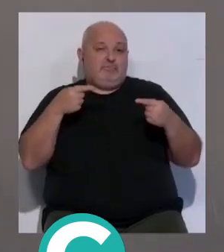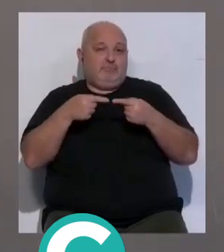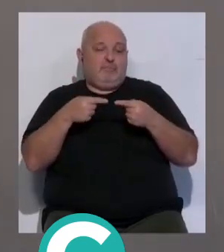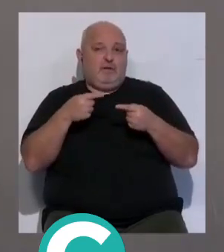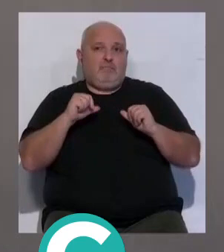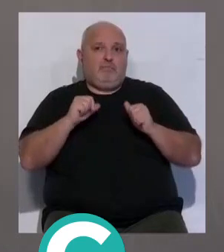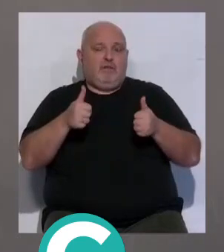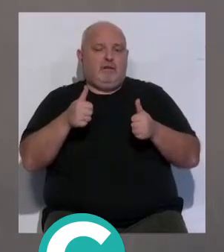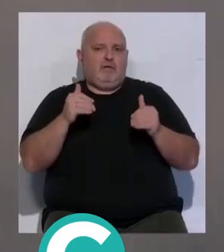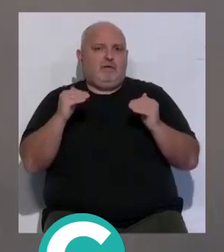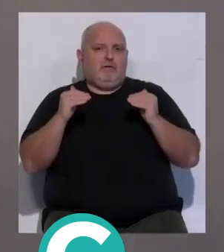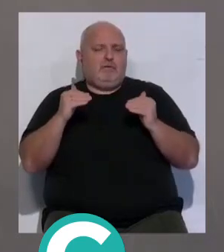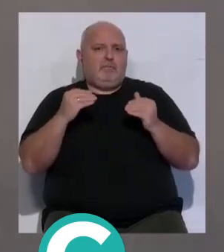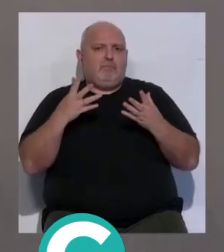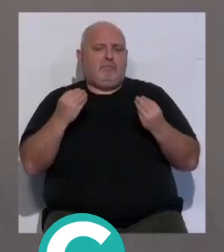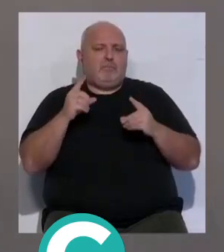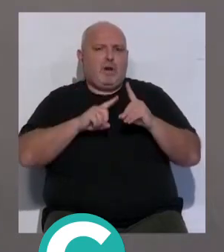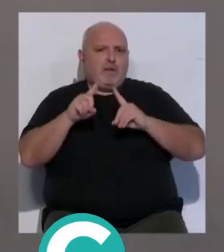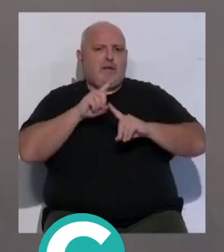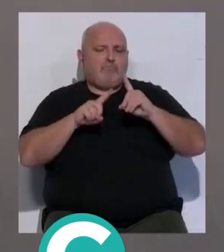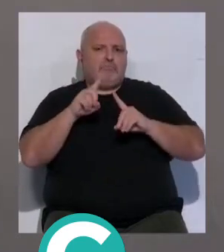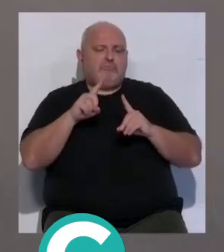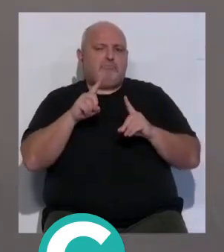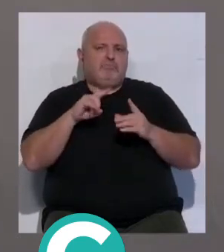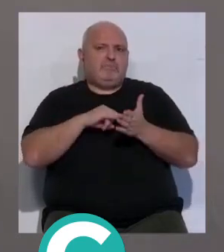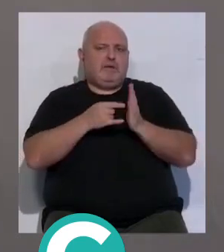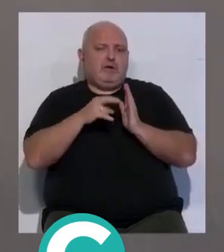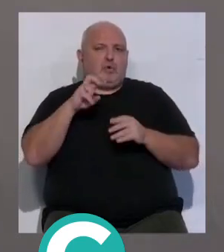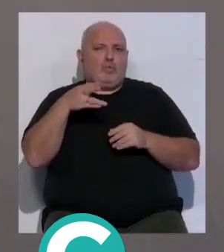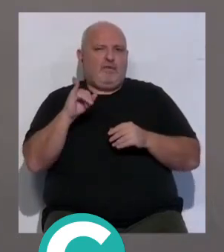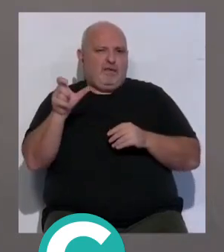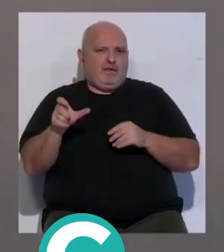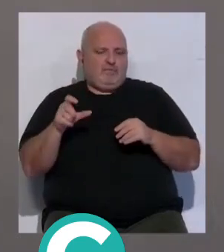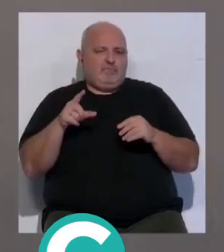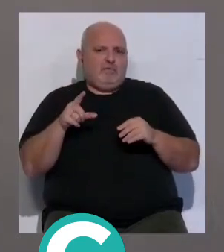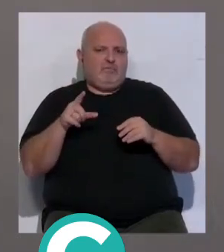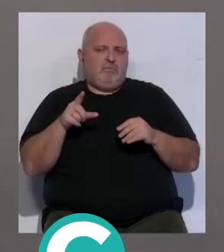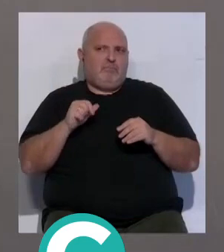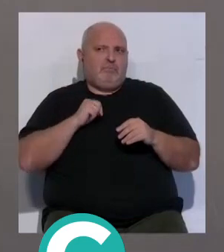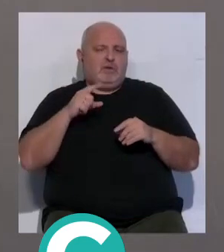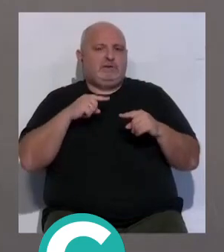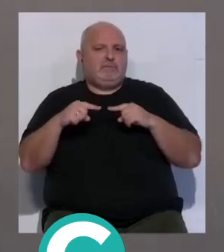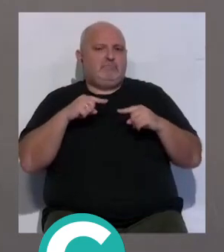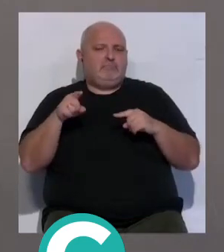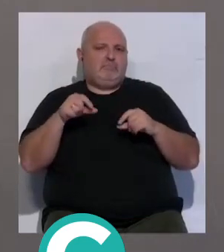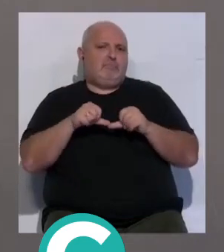temporada con muchísimos problemas pero con su técnico Ruby un técnico que ya estuvo en